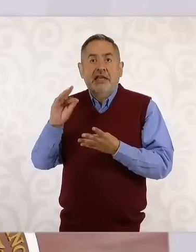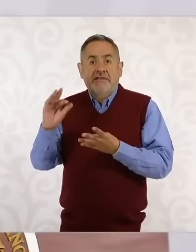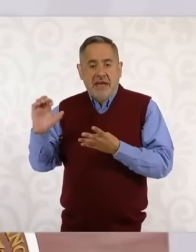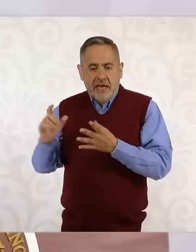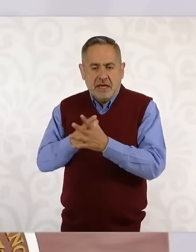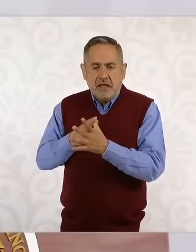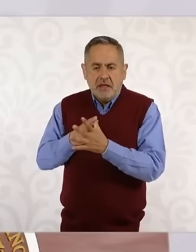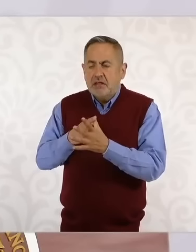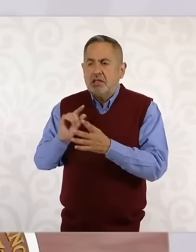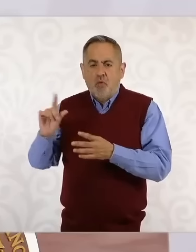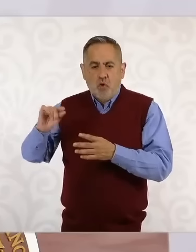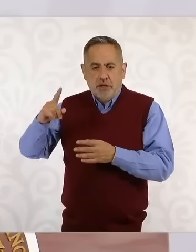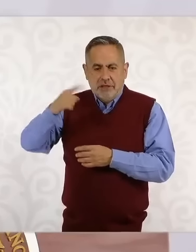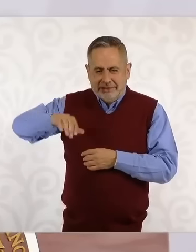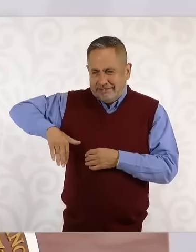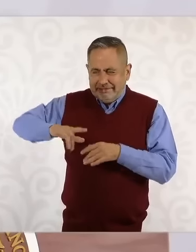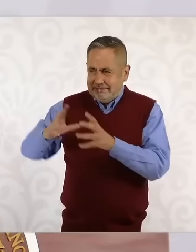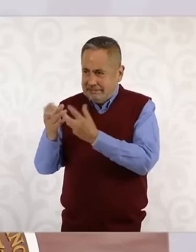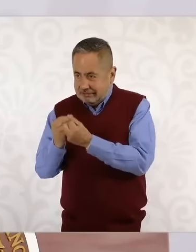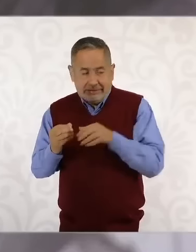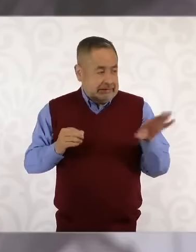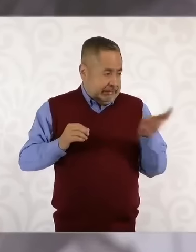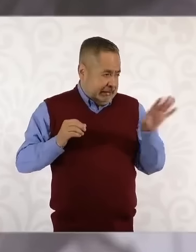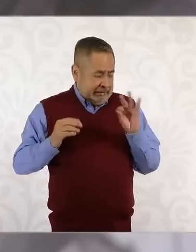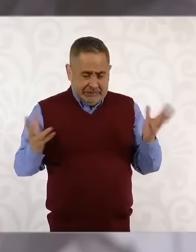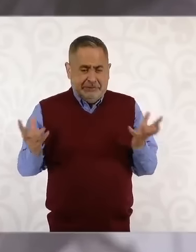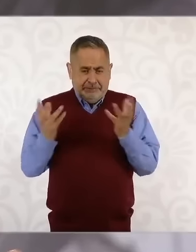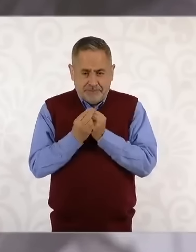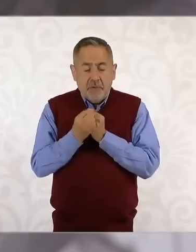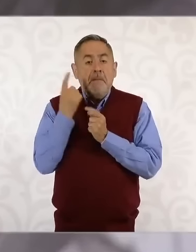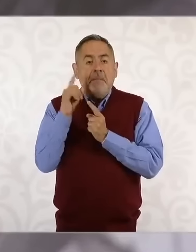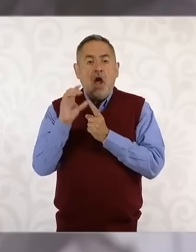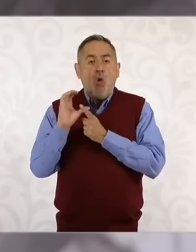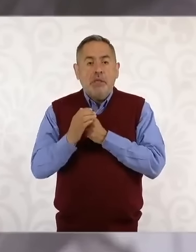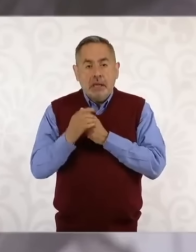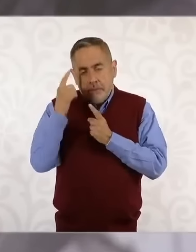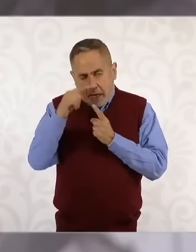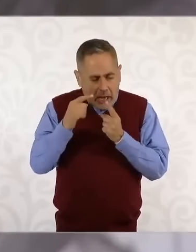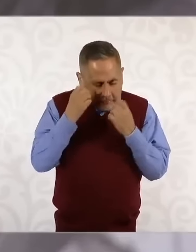todas las autoridades que que se involucraban y que se y que eh tenían que ver con el proceso. Y